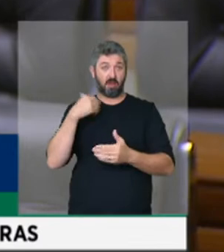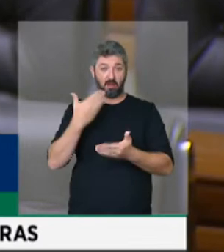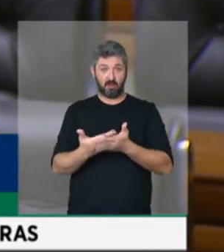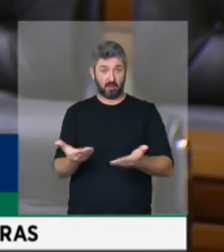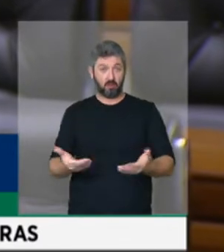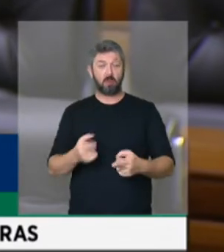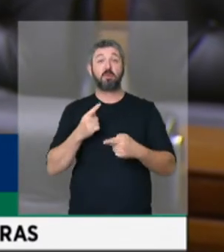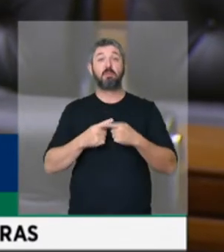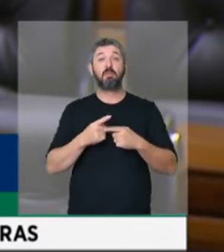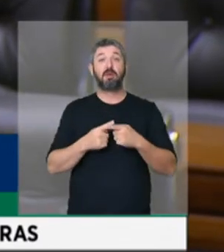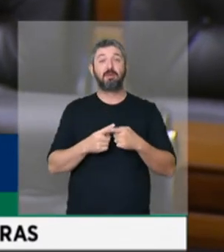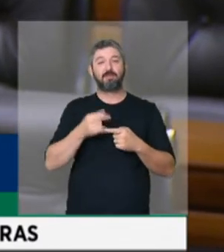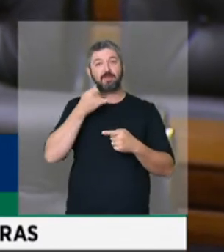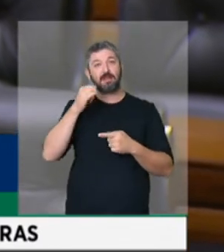EMPREGO E RENDA DO PAÍS? QUE